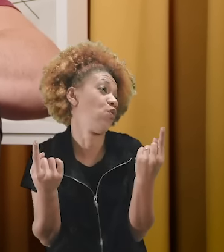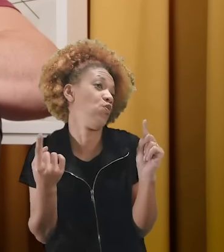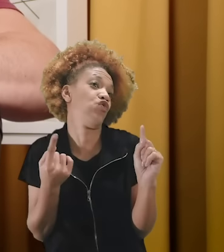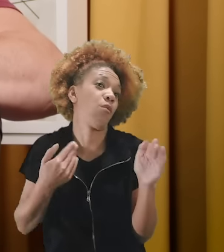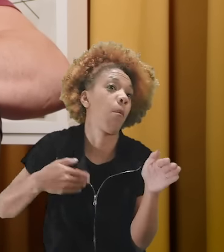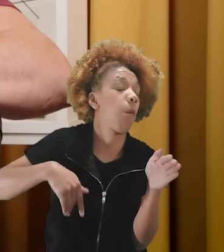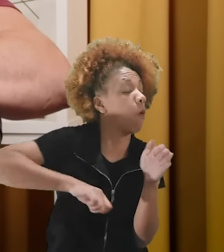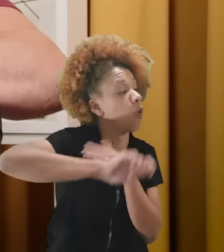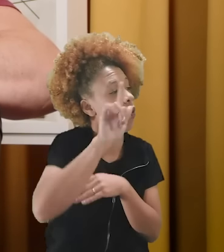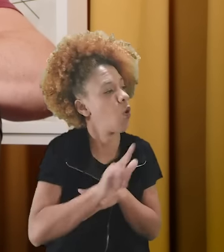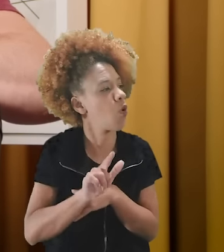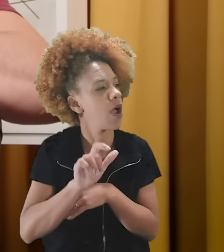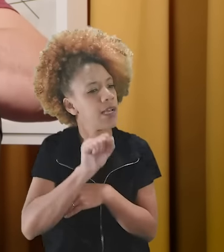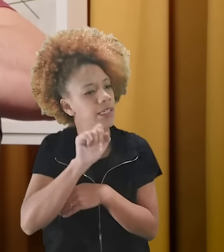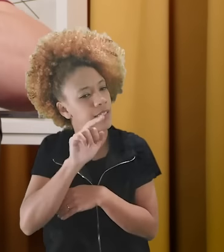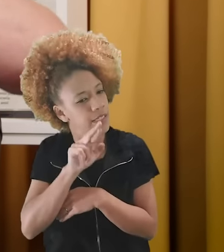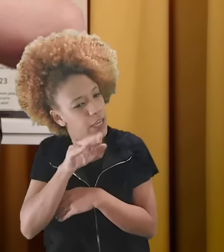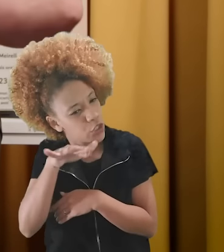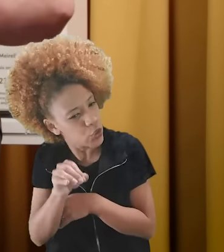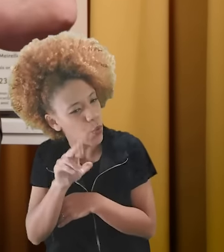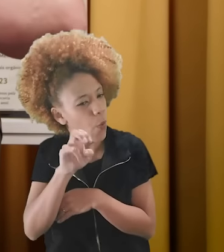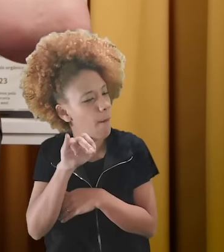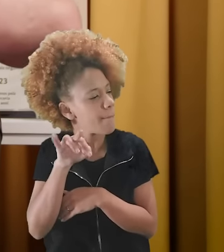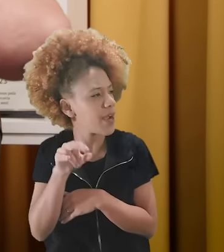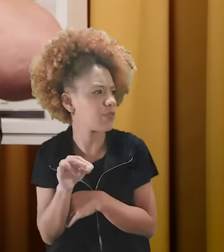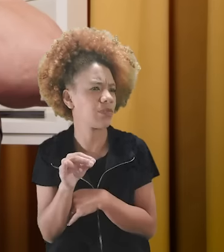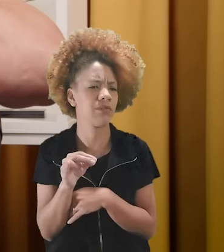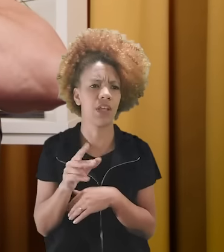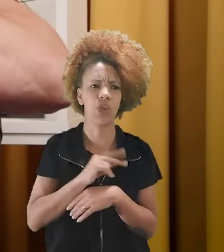gol foi por Sérgio Roberto que é um cara que nem é um jogador digamos conceituado ele falou cara O